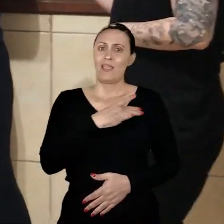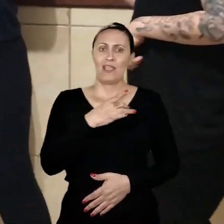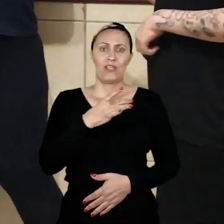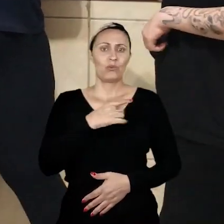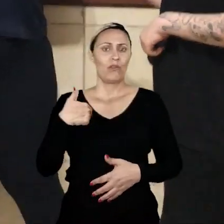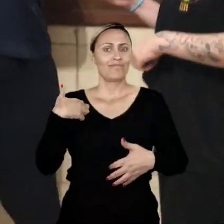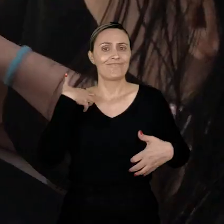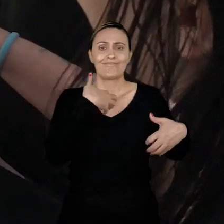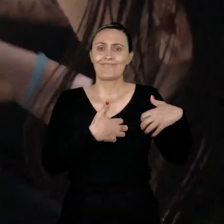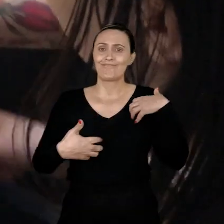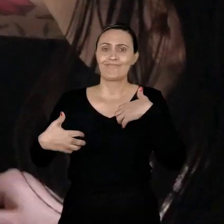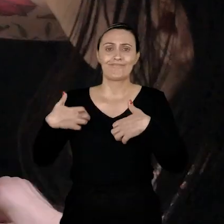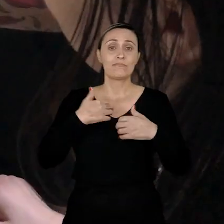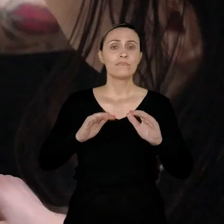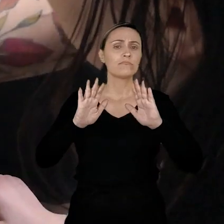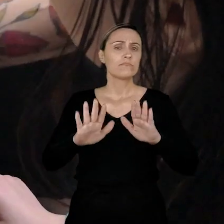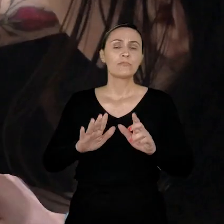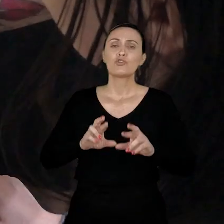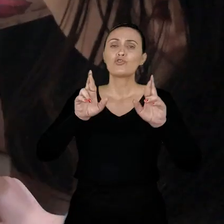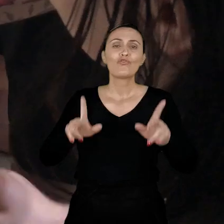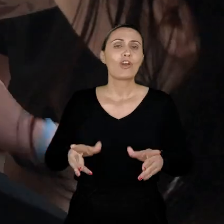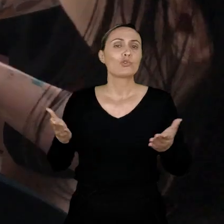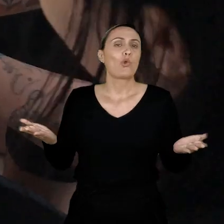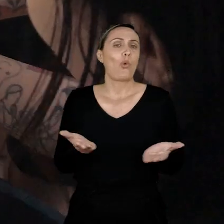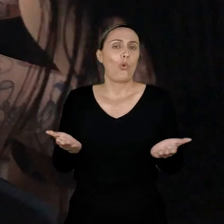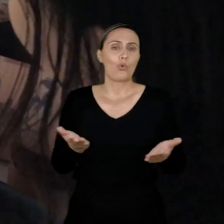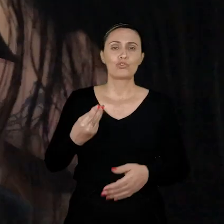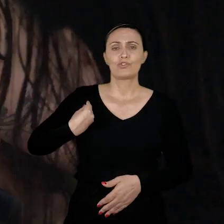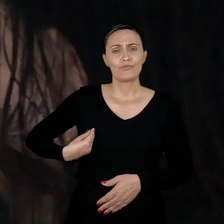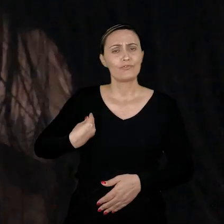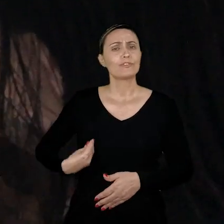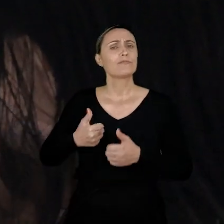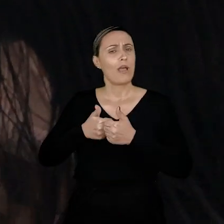Era diferente de hoje, em que tecnologias, acompanhamento e tratamento no pré natal